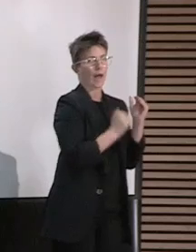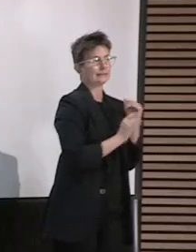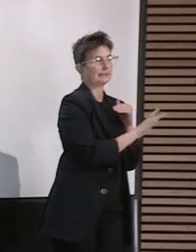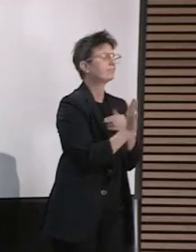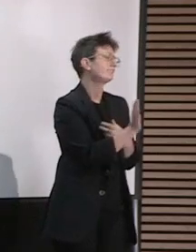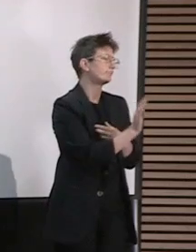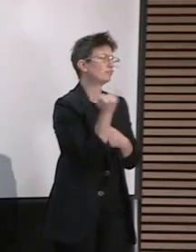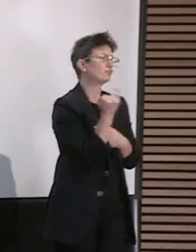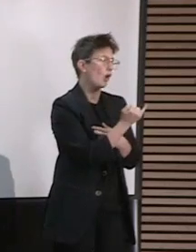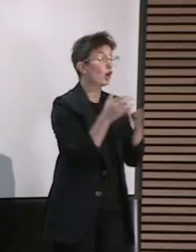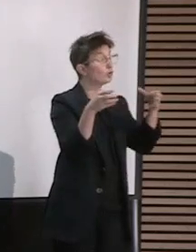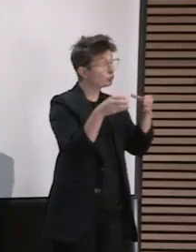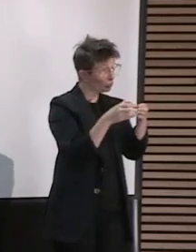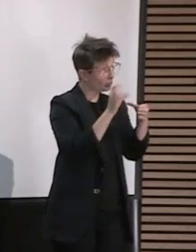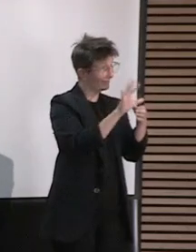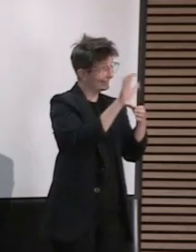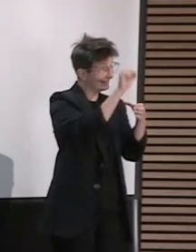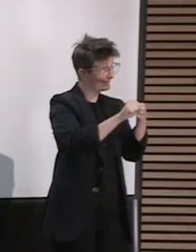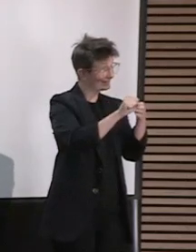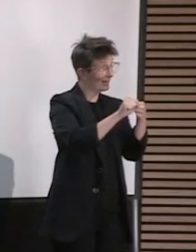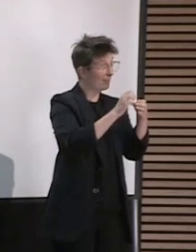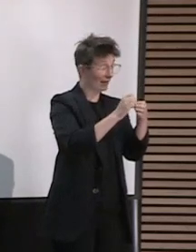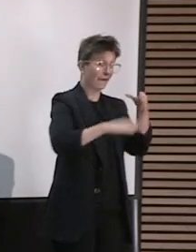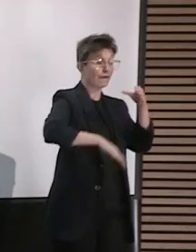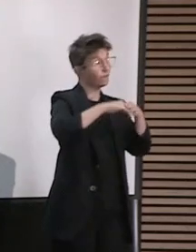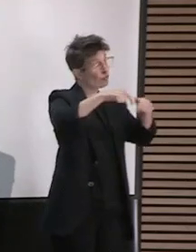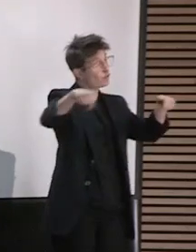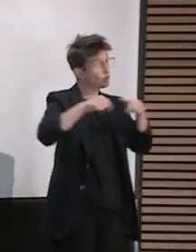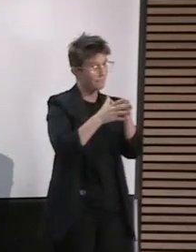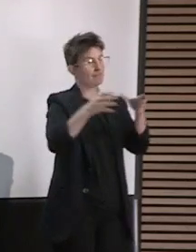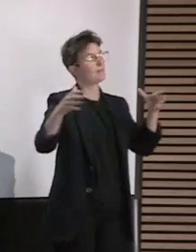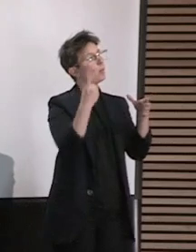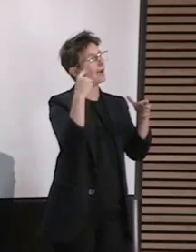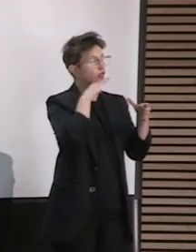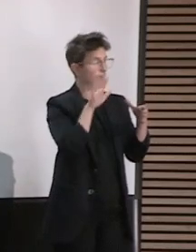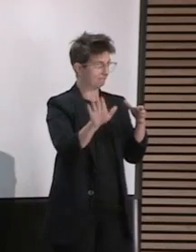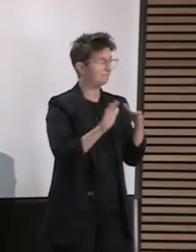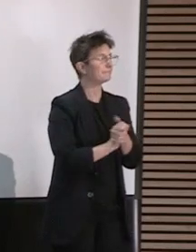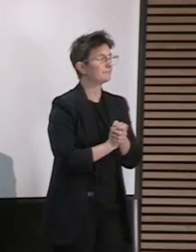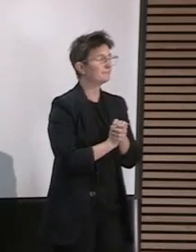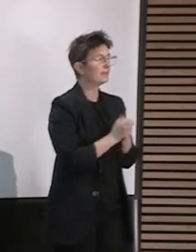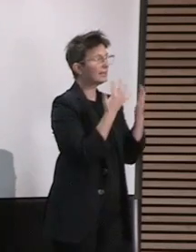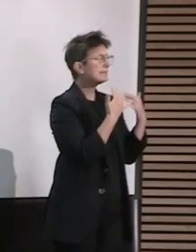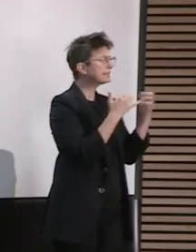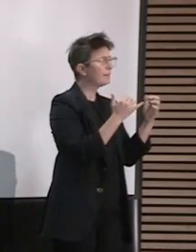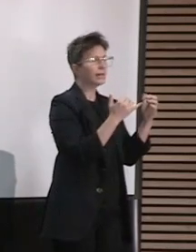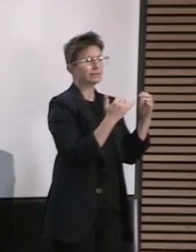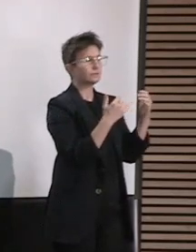kia tae atu ki te 100 te hunga mo ia waahi. Kua ahau kite